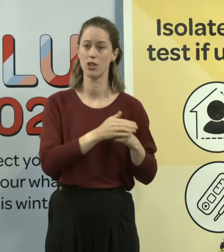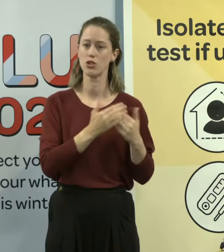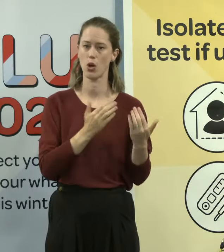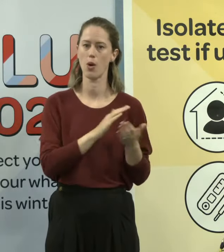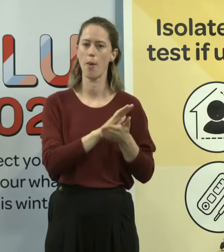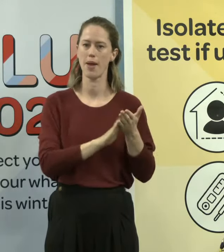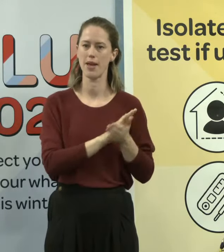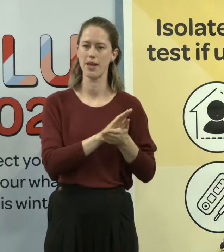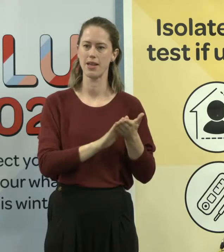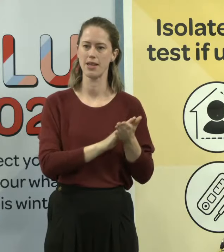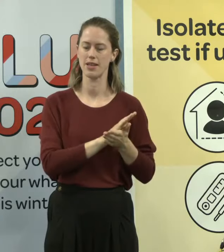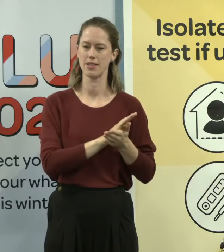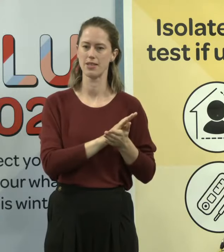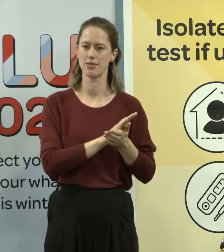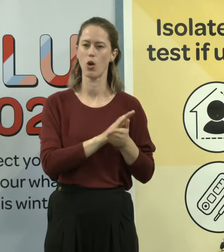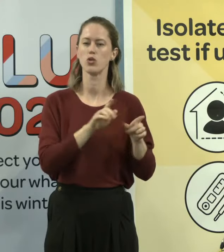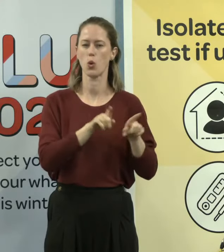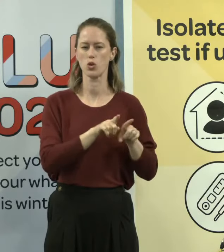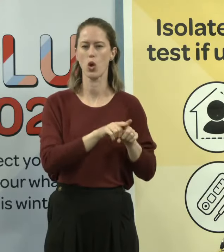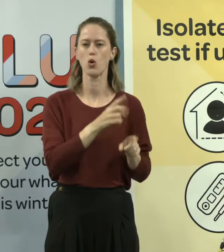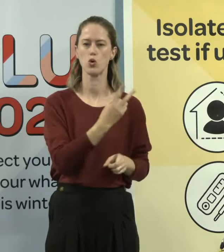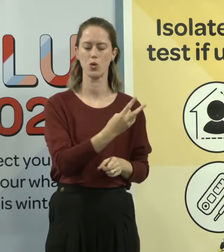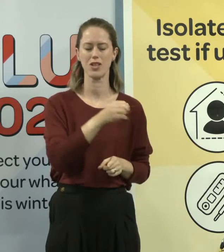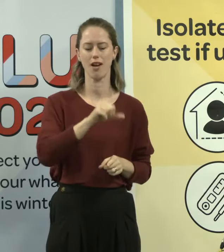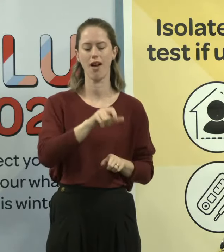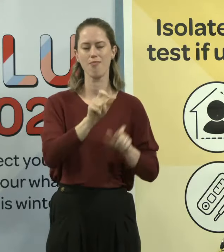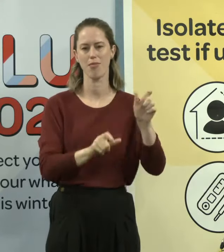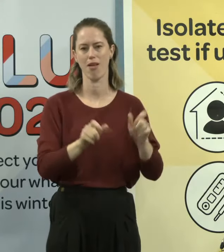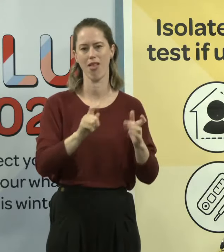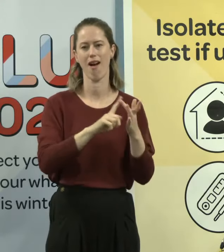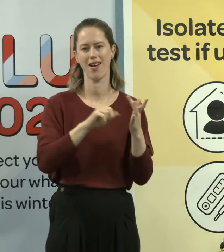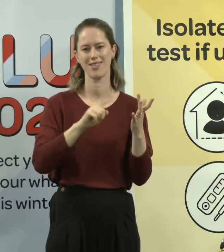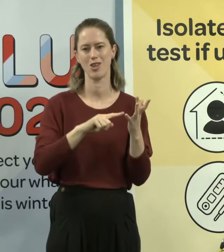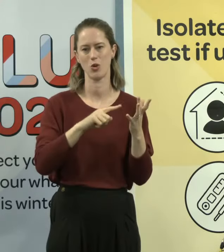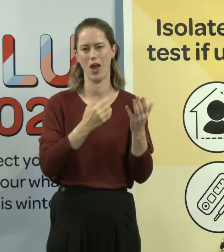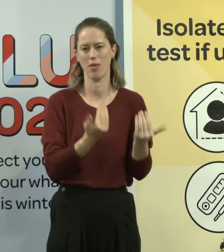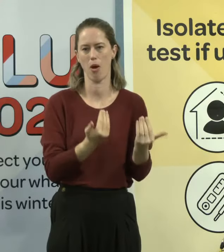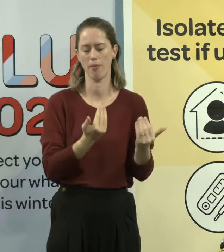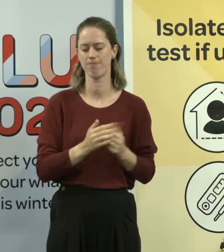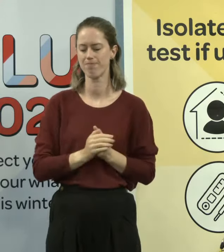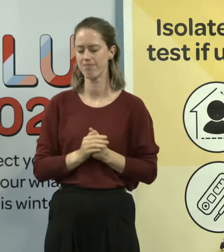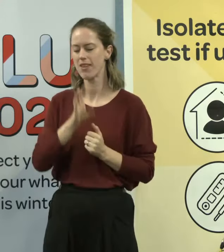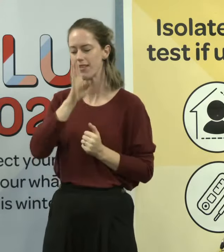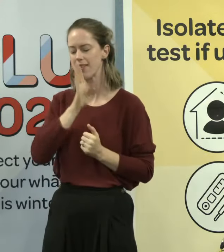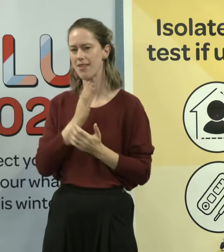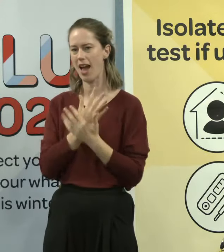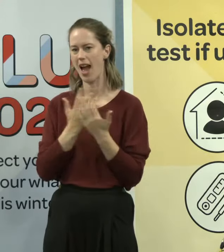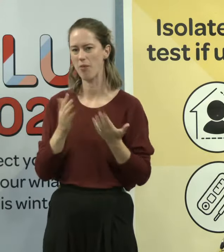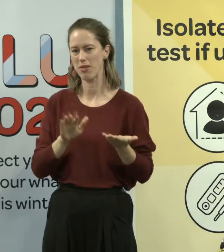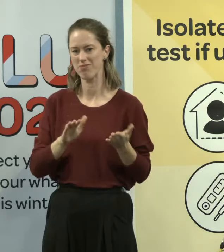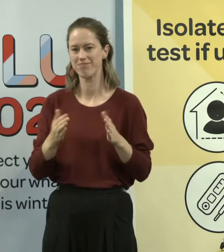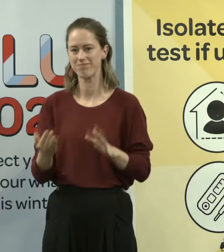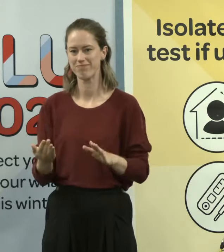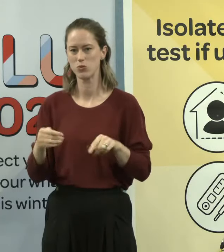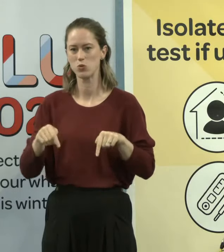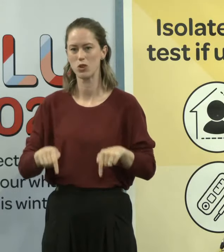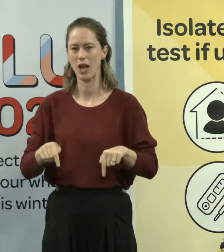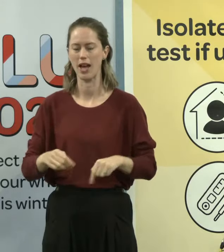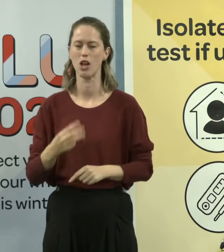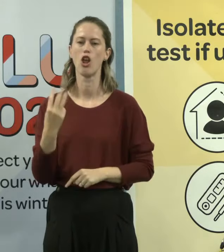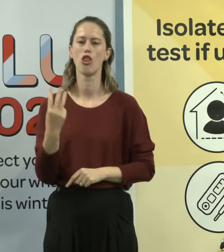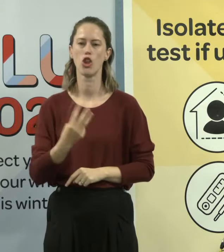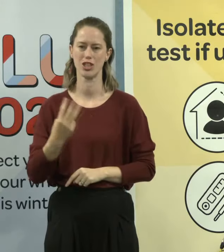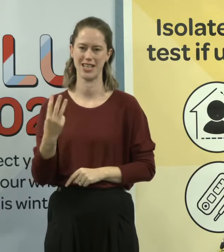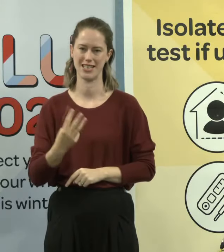iti heke ahau inanahi i e 654.